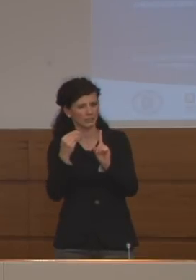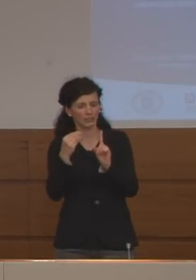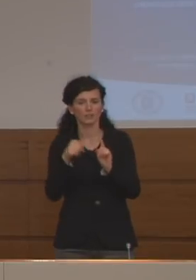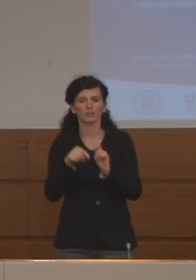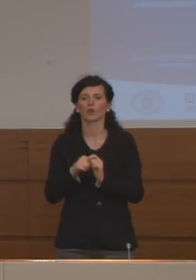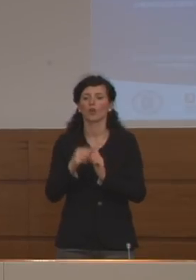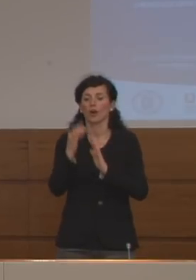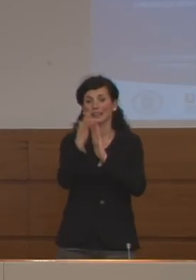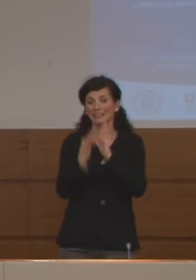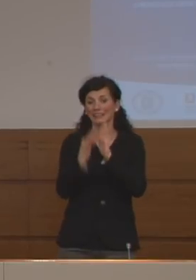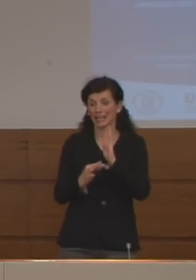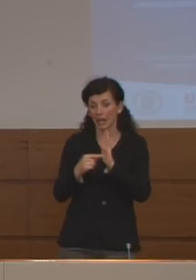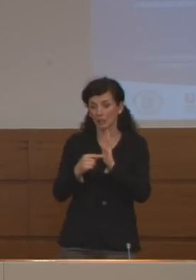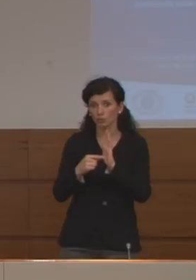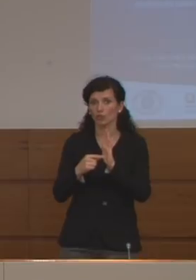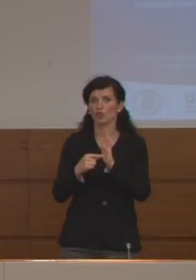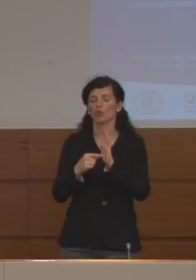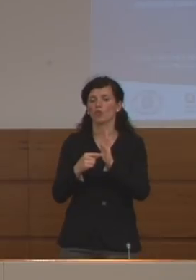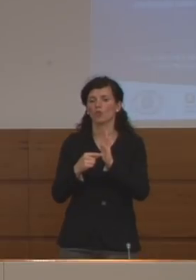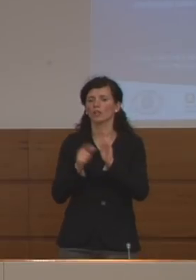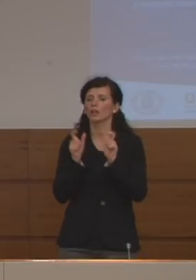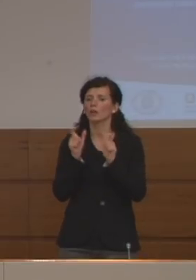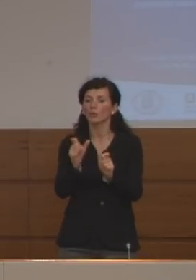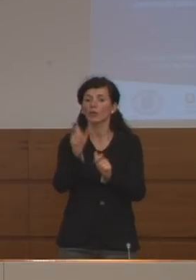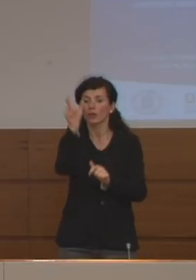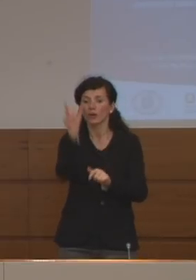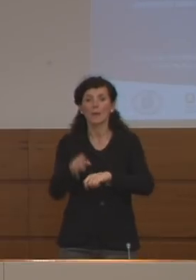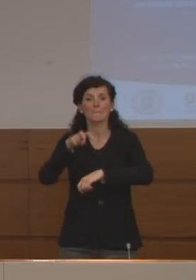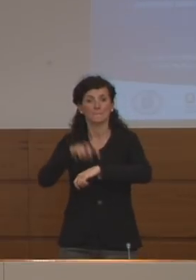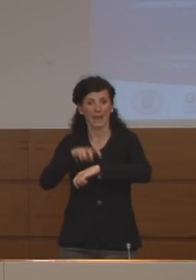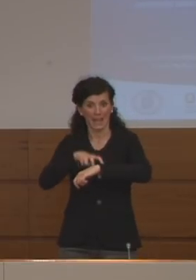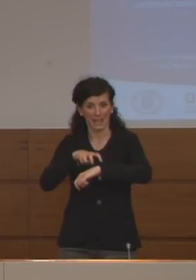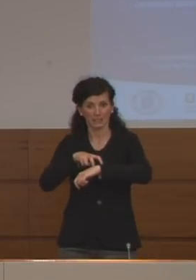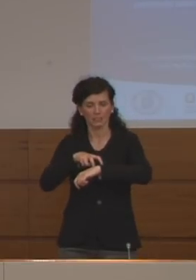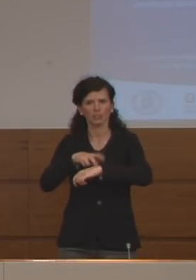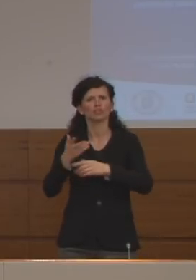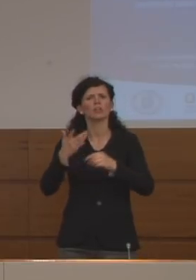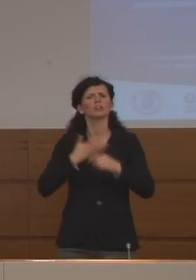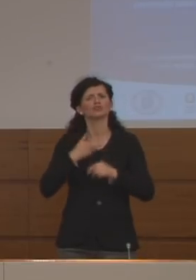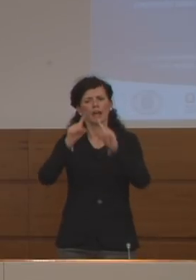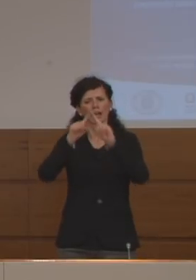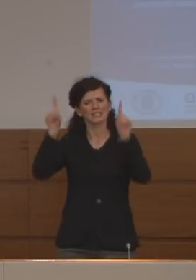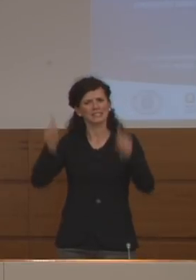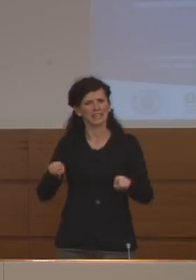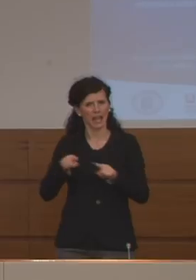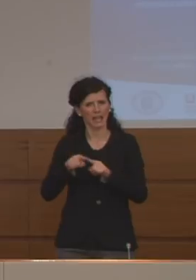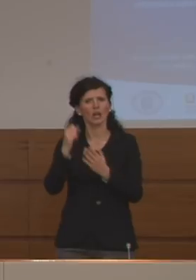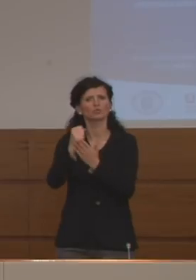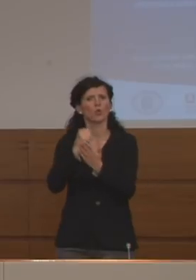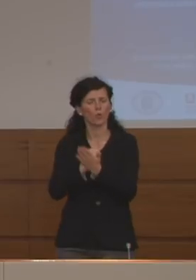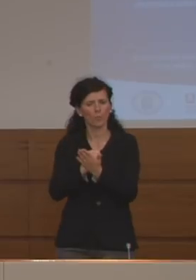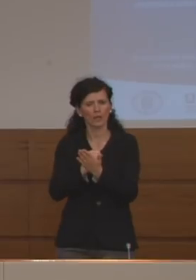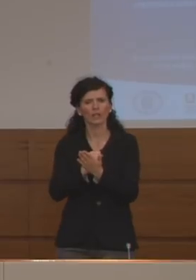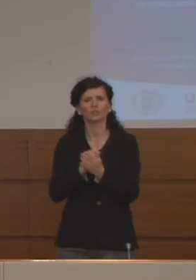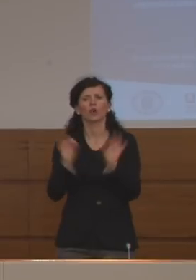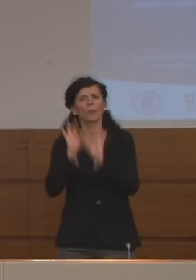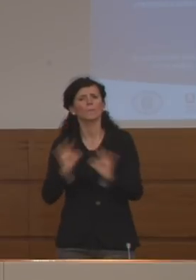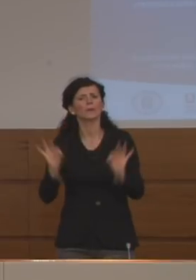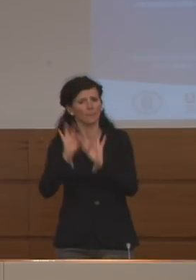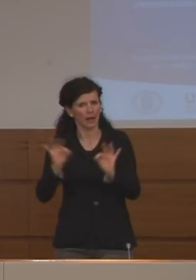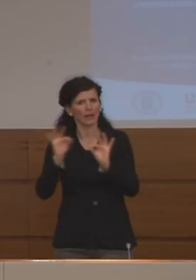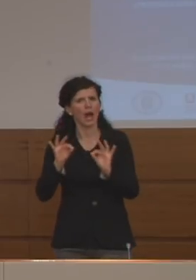ai medici, attraverso schede documentali che vengono preparate allo scopo, per cercare